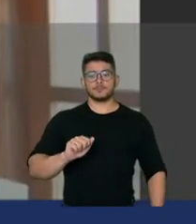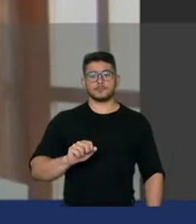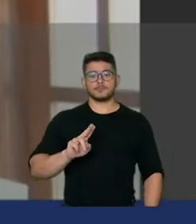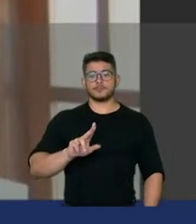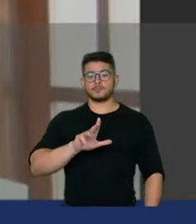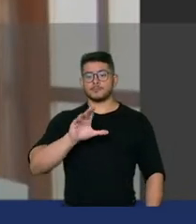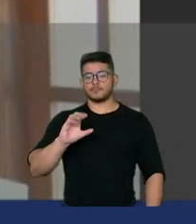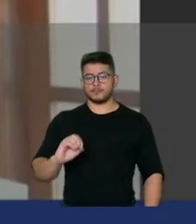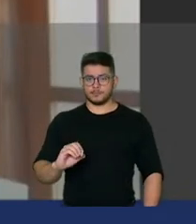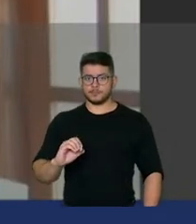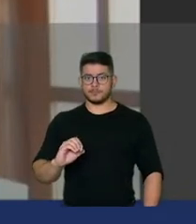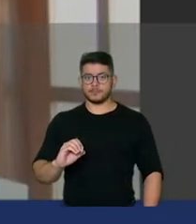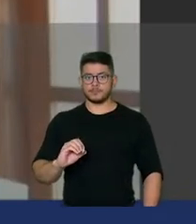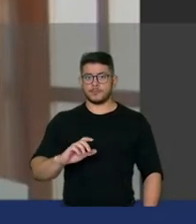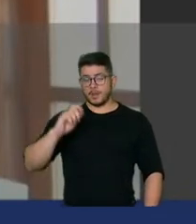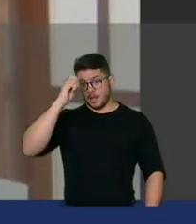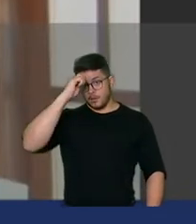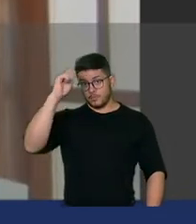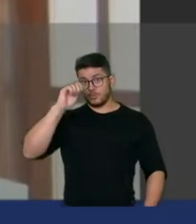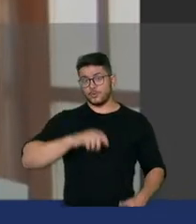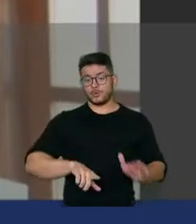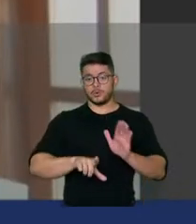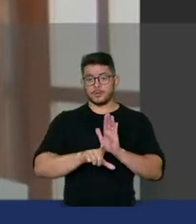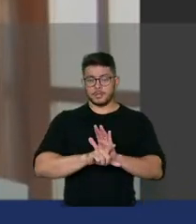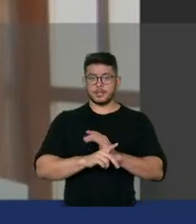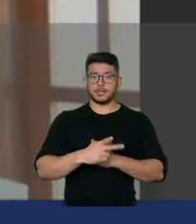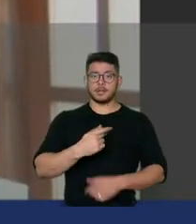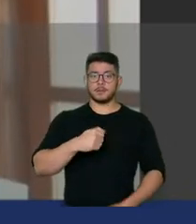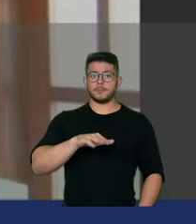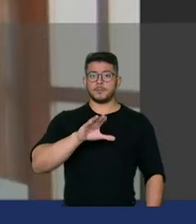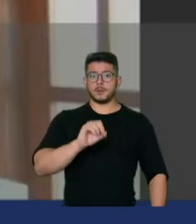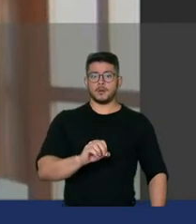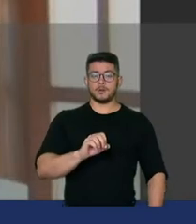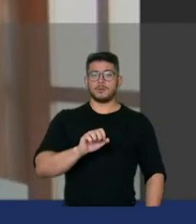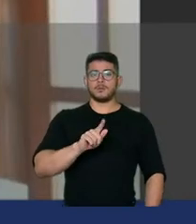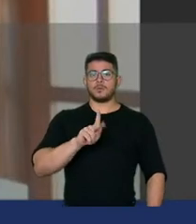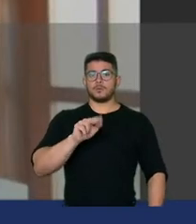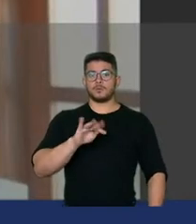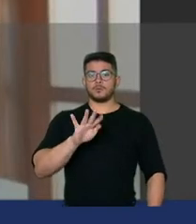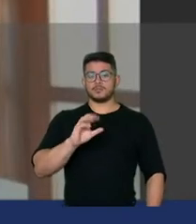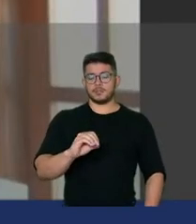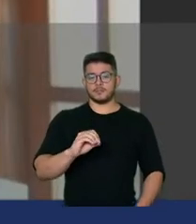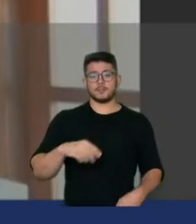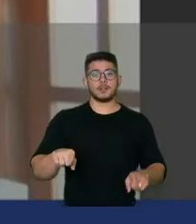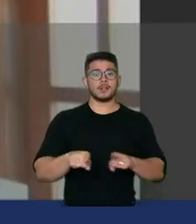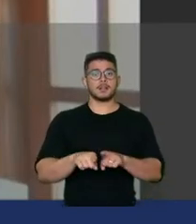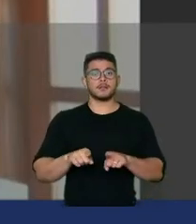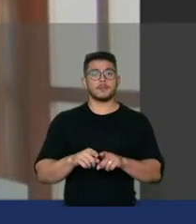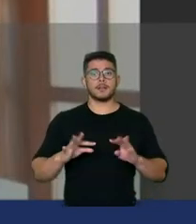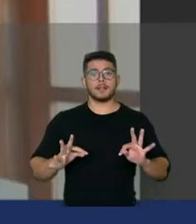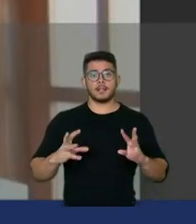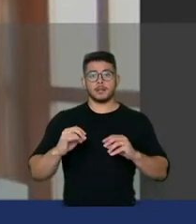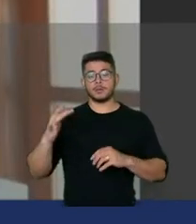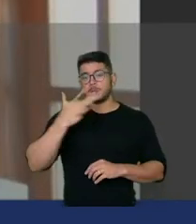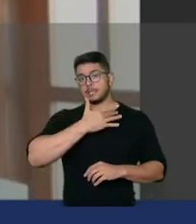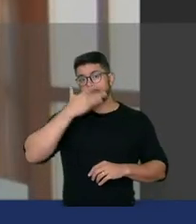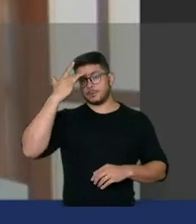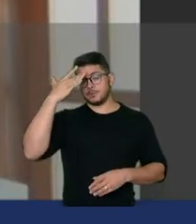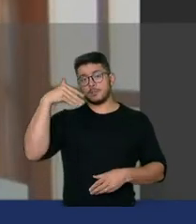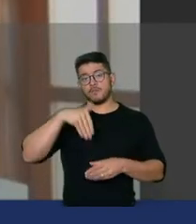ALDIR BLANC, O NOSSO QUERIDO QUERIDO SENADOR PAULO, AUTOR DA LEI PAULO GUSTAVO, DO PAULO ROCHA E AQUI AGORA TODO PARLAMENTO QUE ENCONTRA ESSE